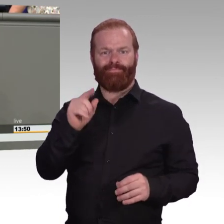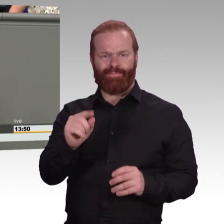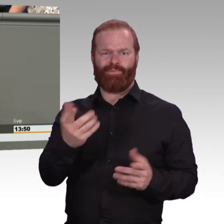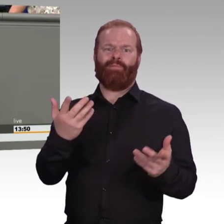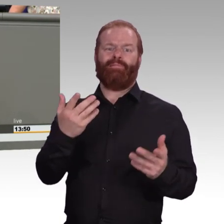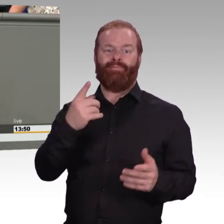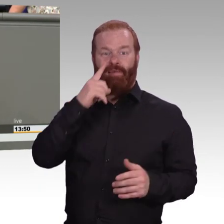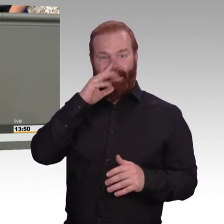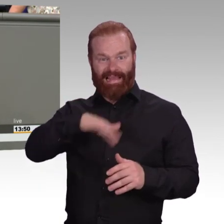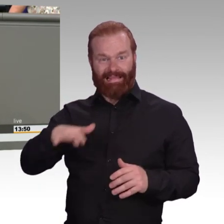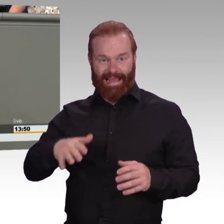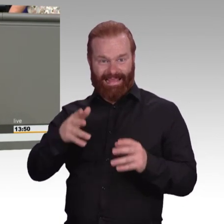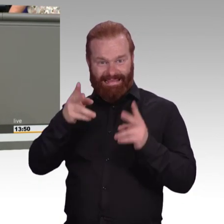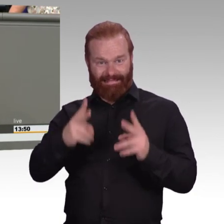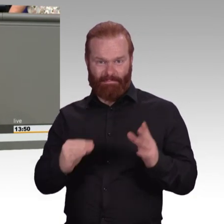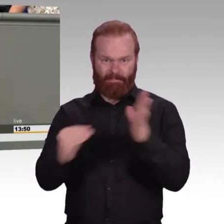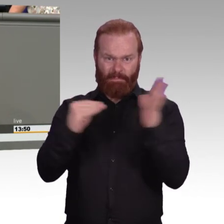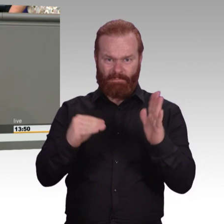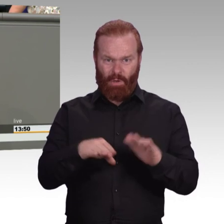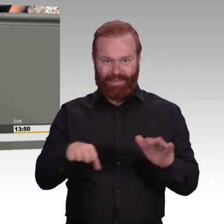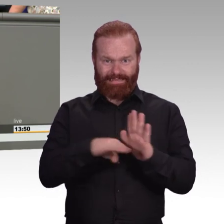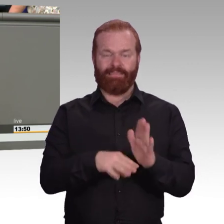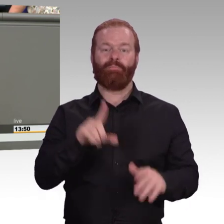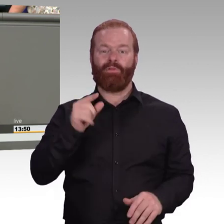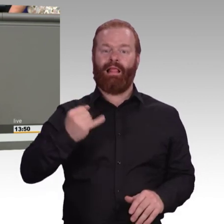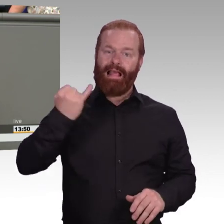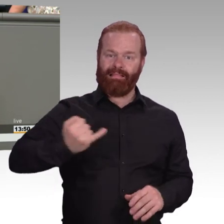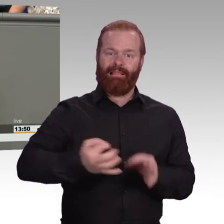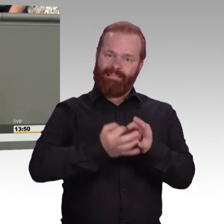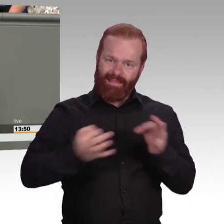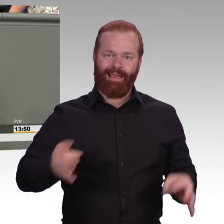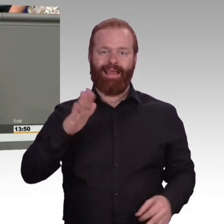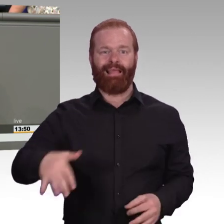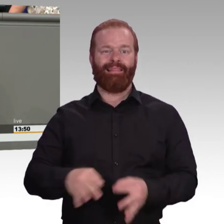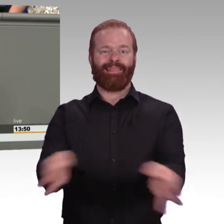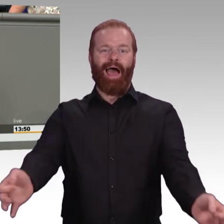freue ich mich, dass wir diese Debatte heute hier haben. Noch mehr freue ich mich aber, dass wir uns da ja auch